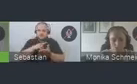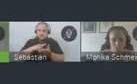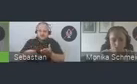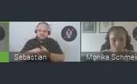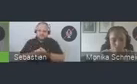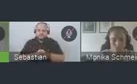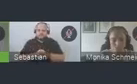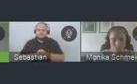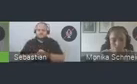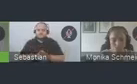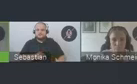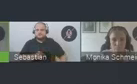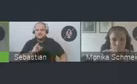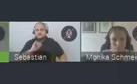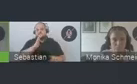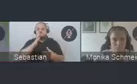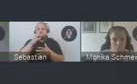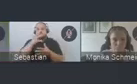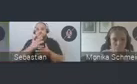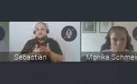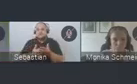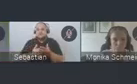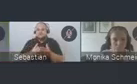i wykorzystać też ogromny zasób materiałów,